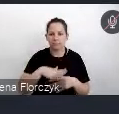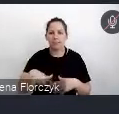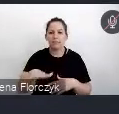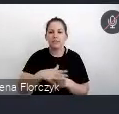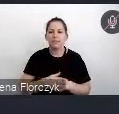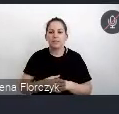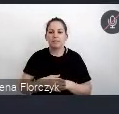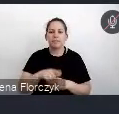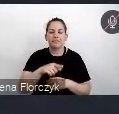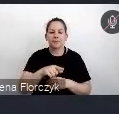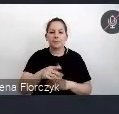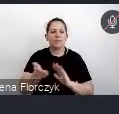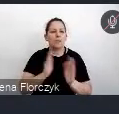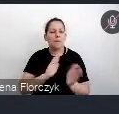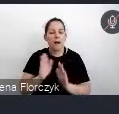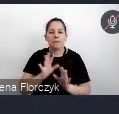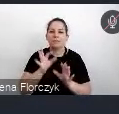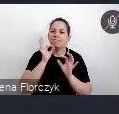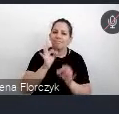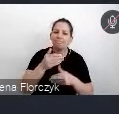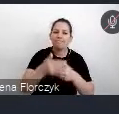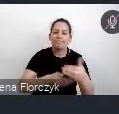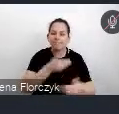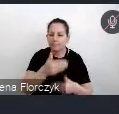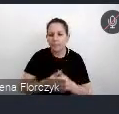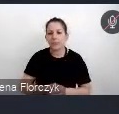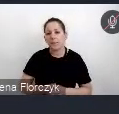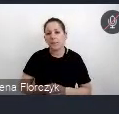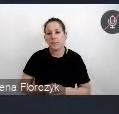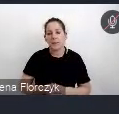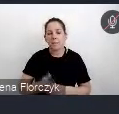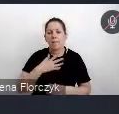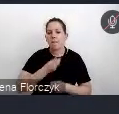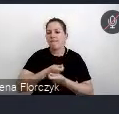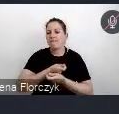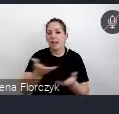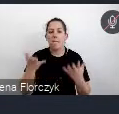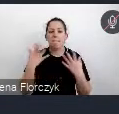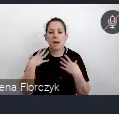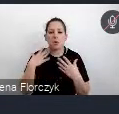Dbamy o ten dobrostan. Mamy wiele parków już zrewitalizowanych,